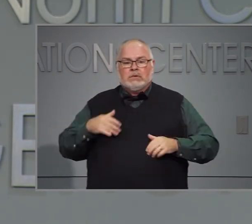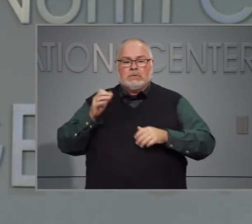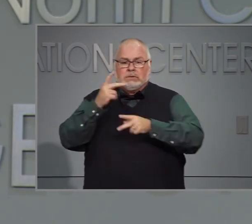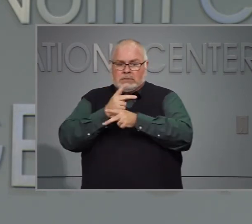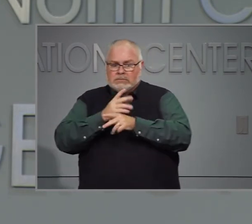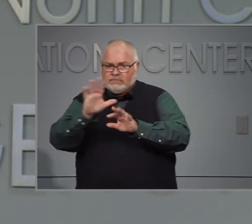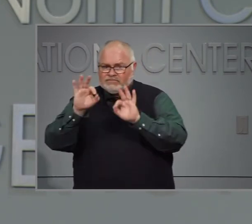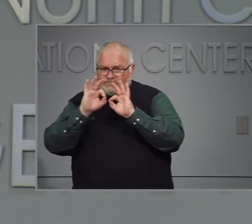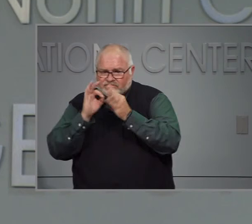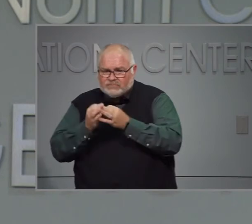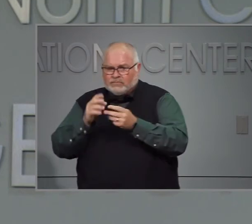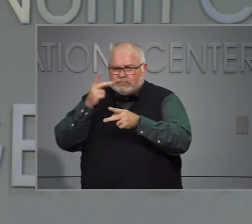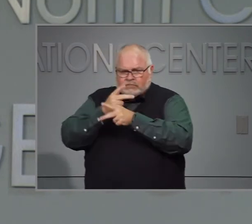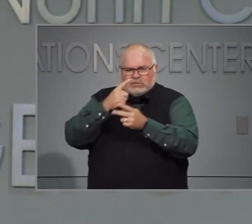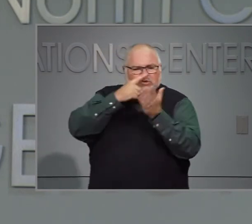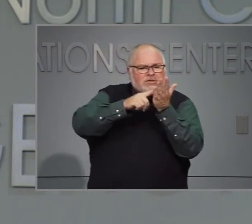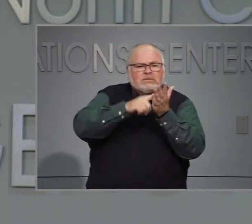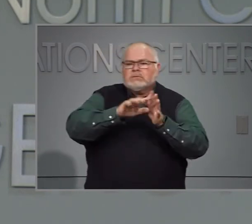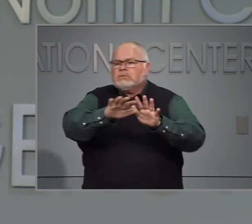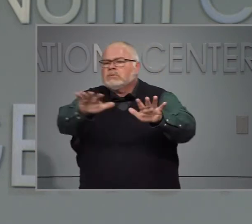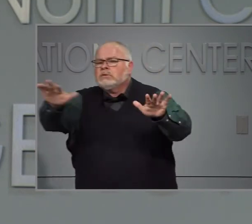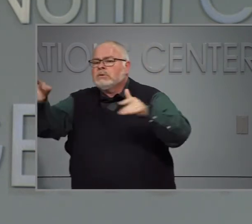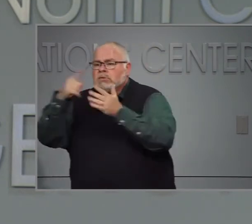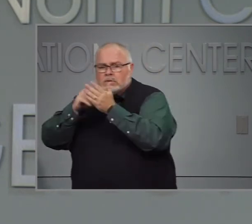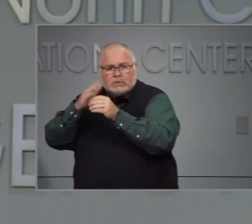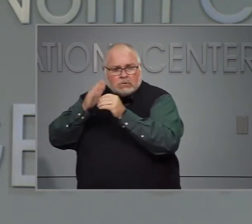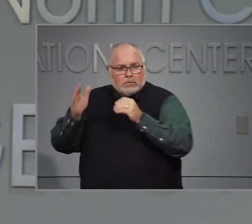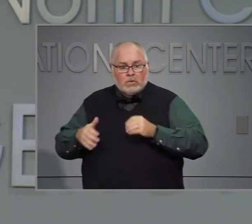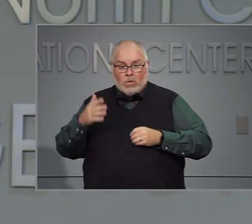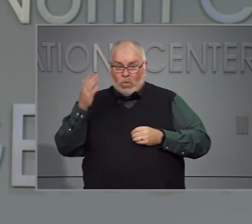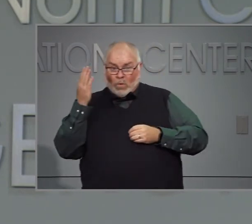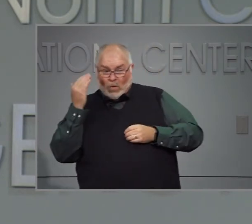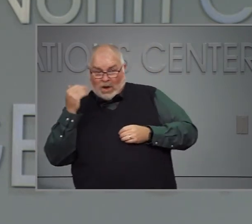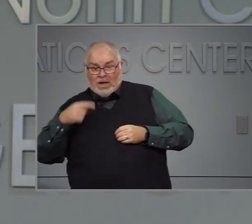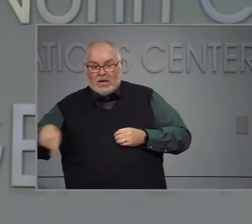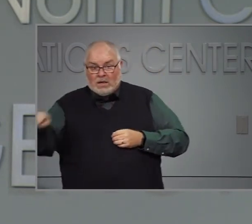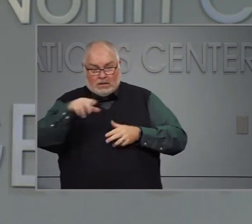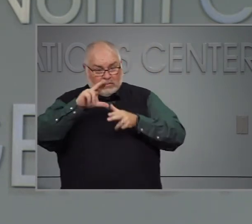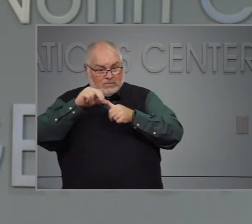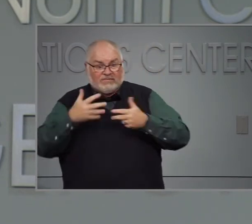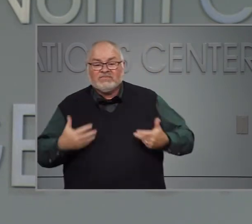virus no se les olvide estar al pendiente de sus familiares, amigos y vecinos durante la